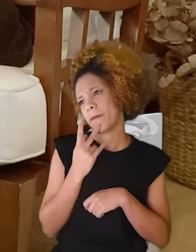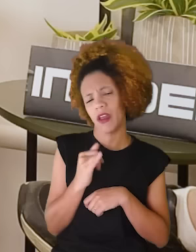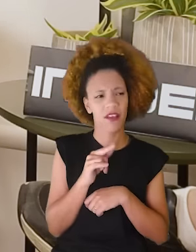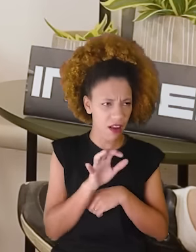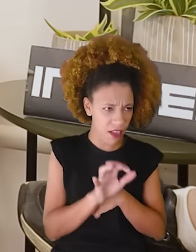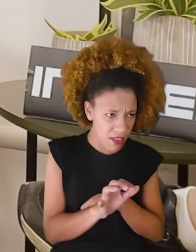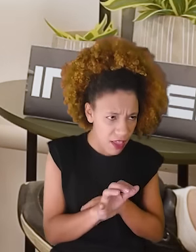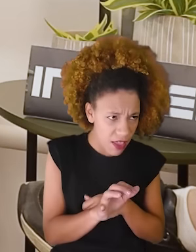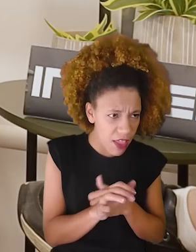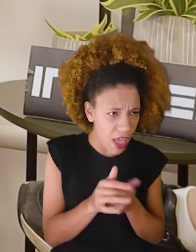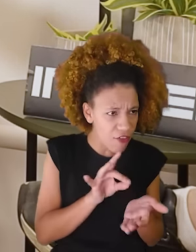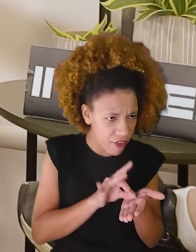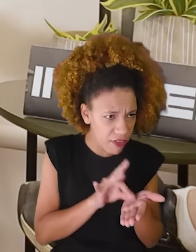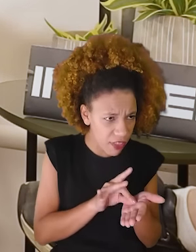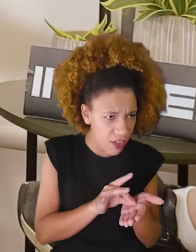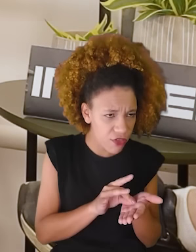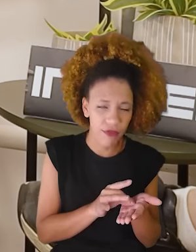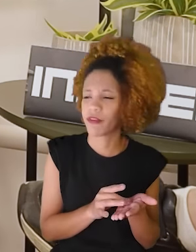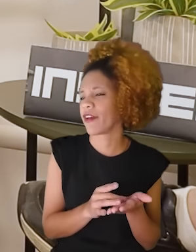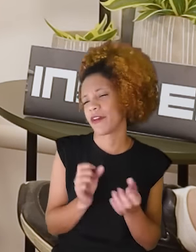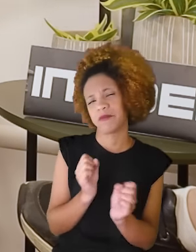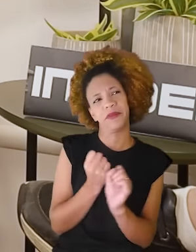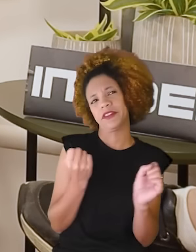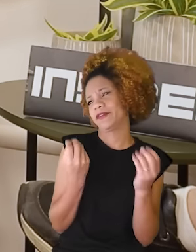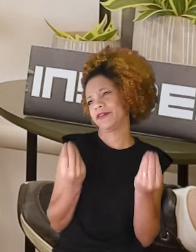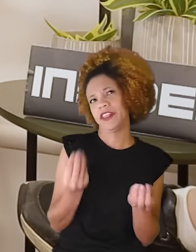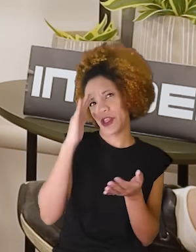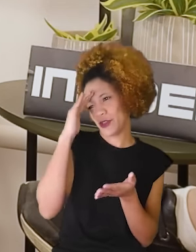ele é assim mesmo mas é verdade mesmo não é possível que ele até hoje acredita todo mundo fala